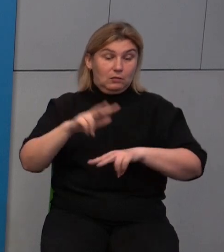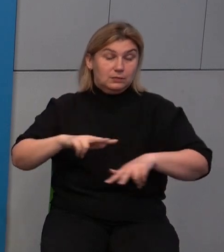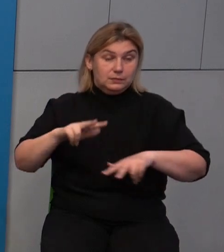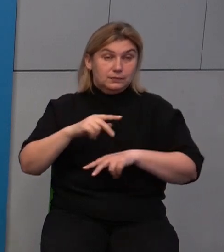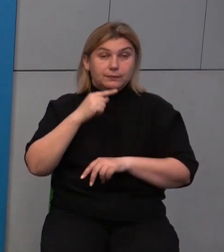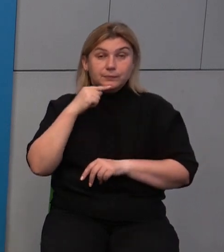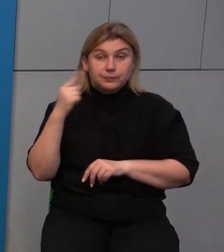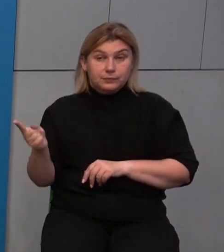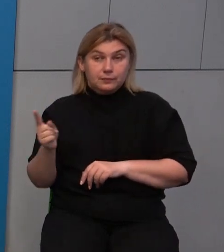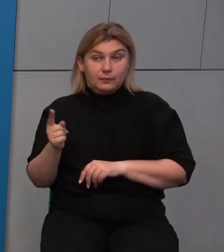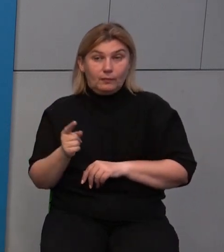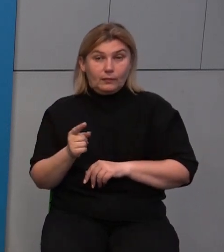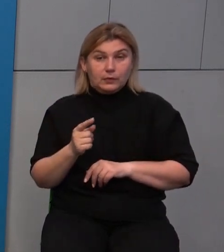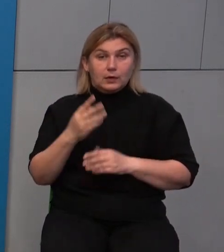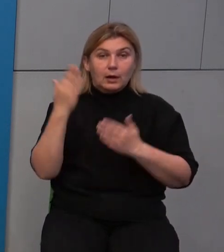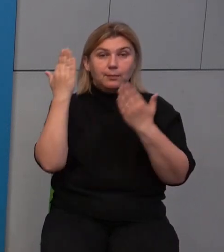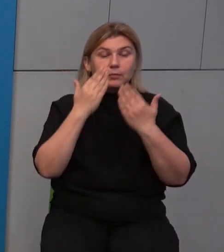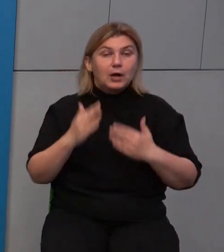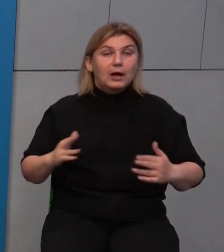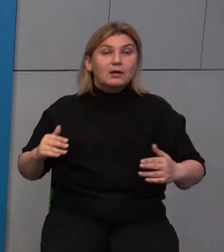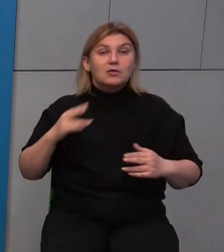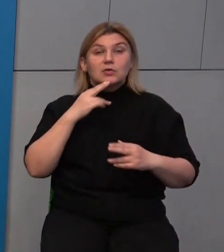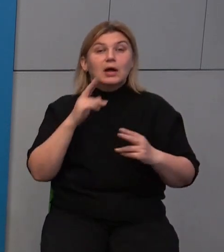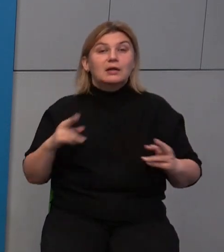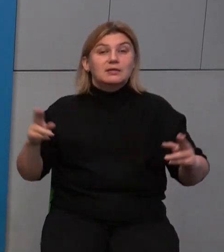że przeczytaj "Wysoki Zamek", tam jest wszystko.